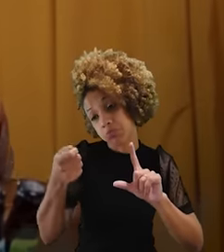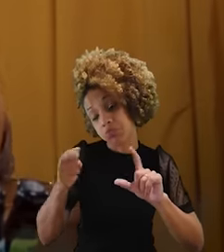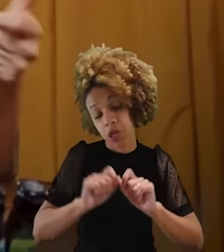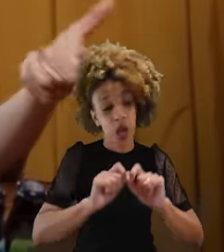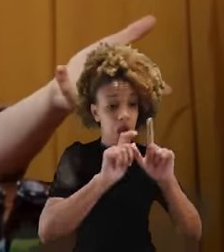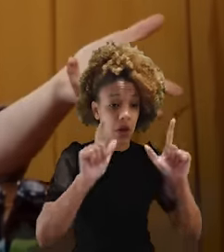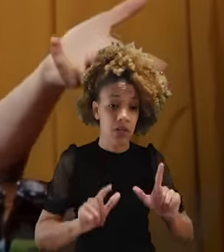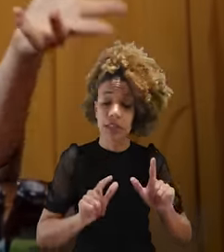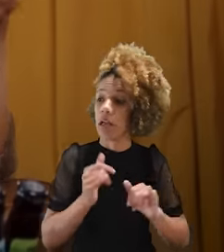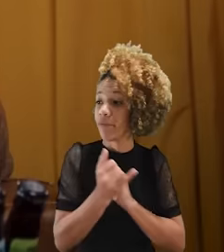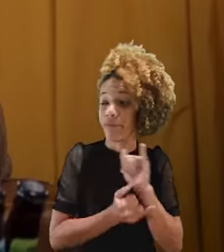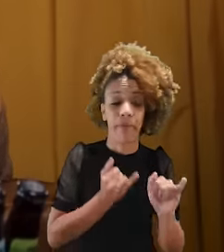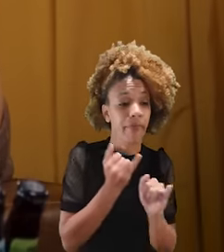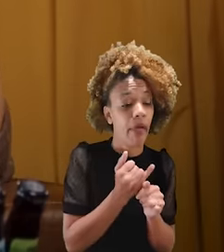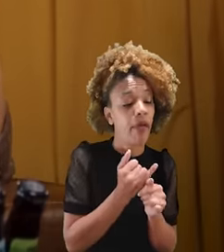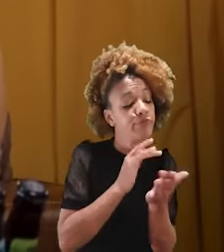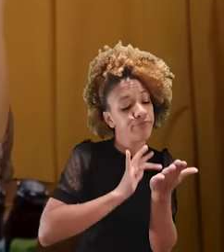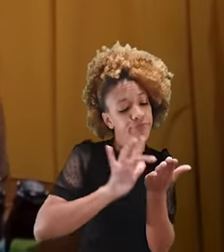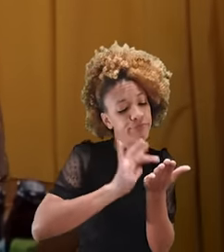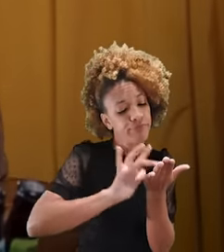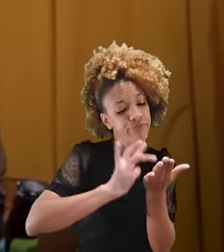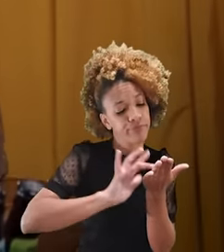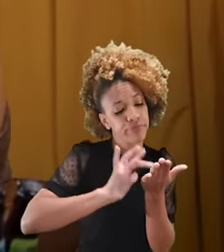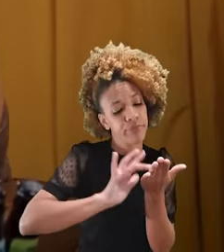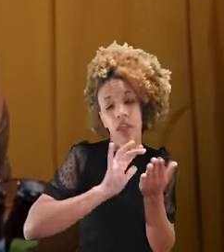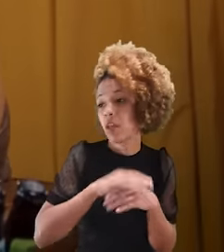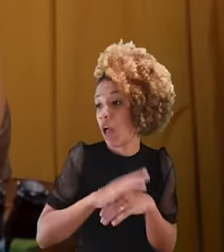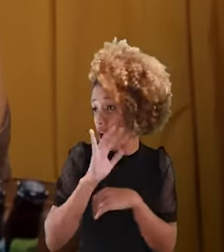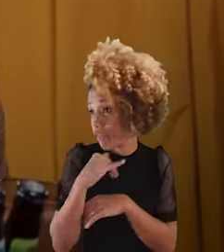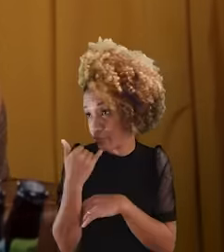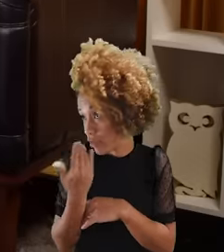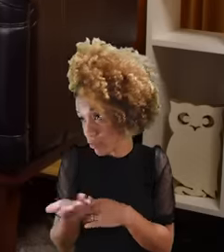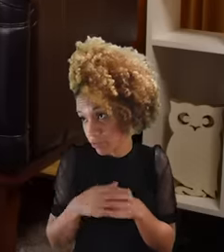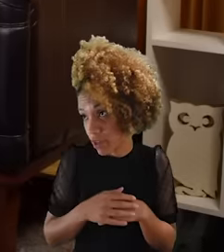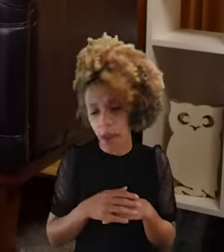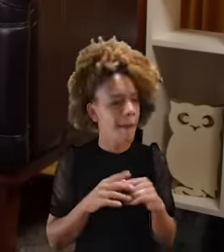o seu sua internet e você tá tudo ali fast food por que que eu vou dar dinheiro porque que eu